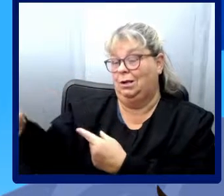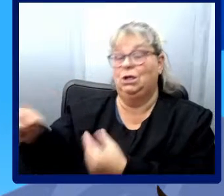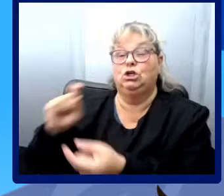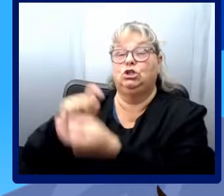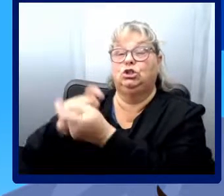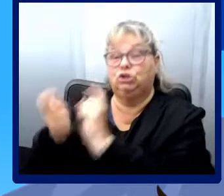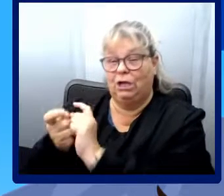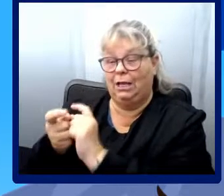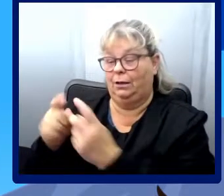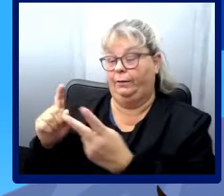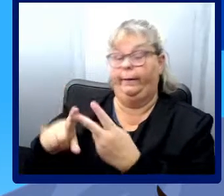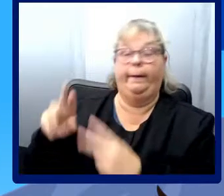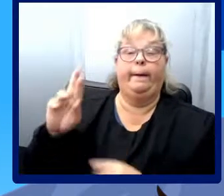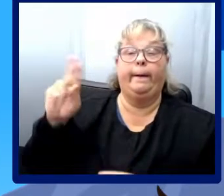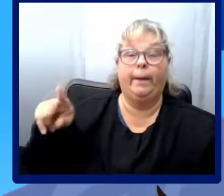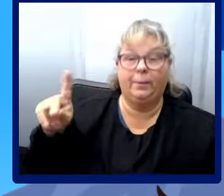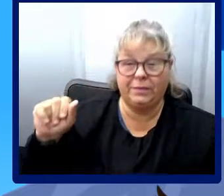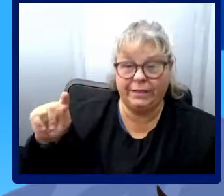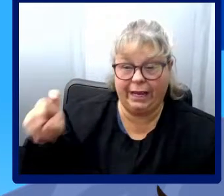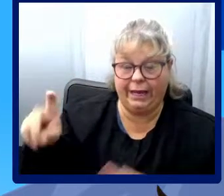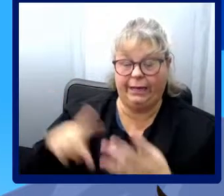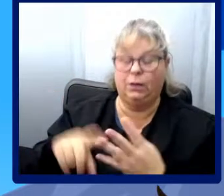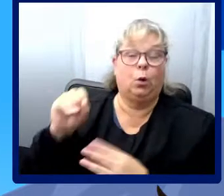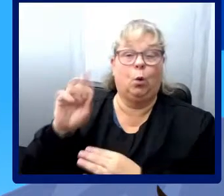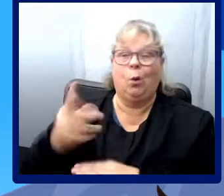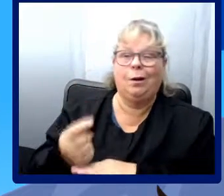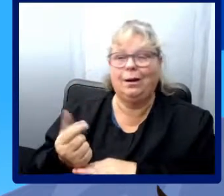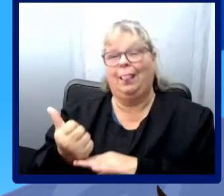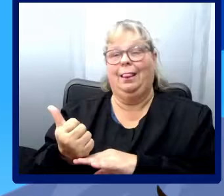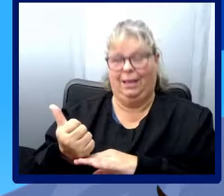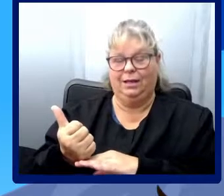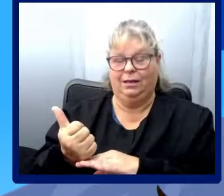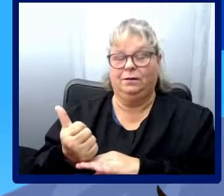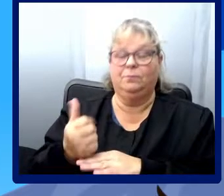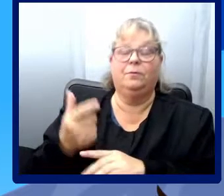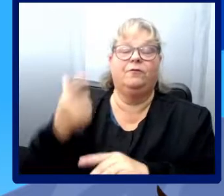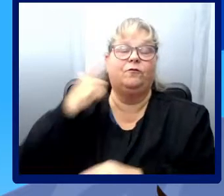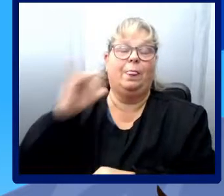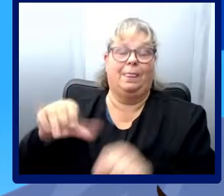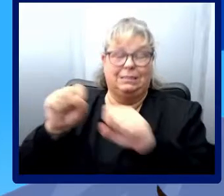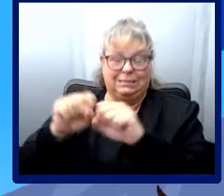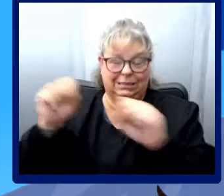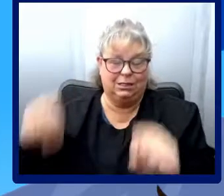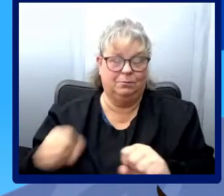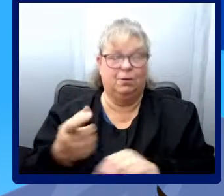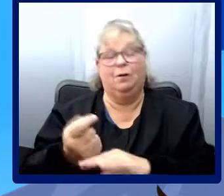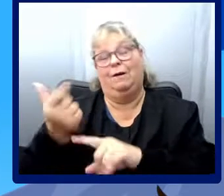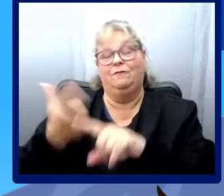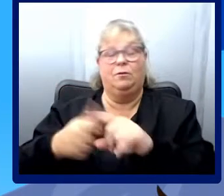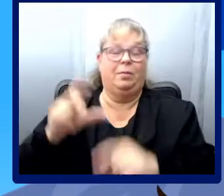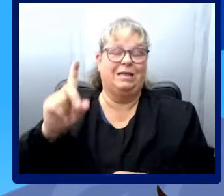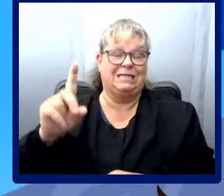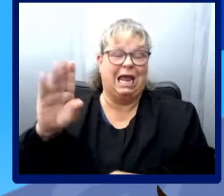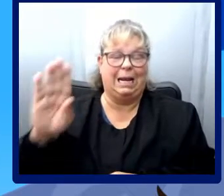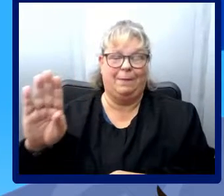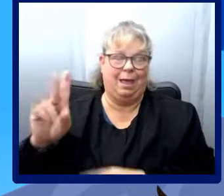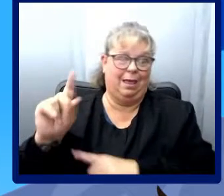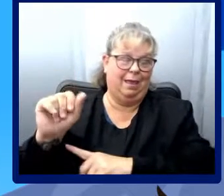Y admiten la lógica que puede activarse incluso antes que el registro se escriba o se elimine de la base de datos, así que es realmente poderoso.